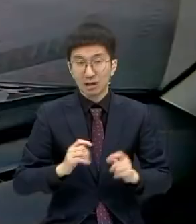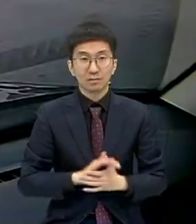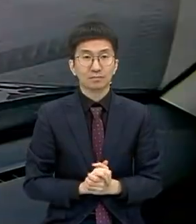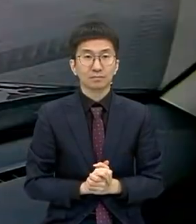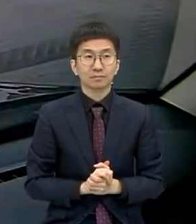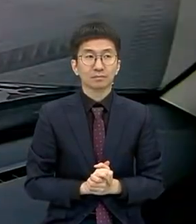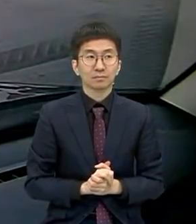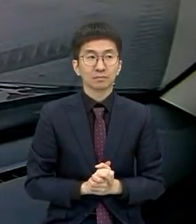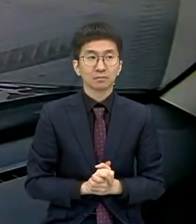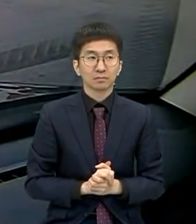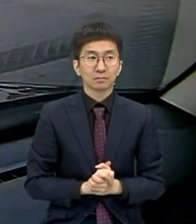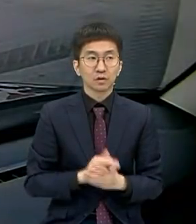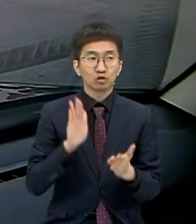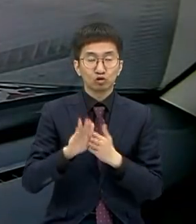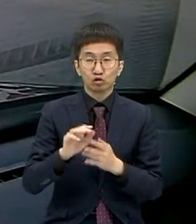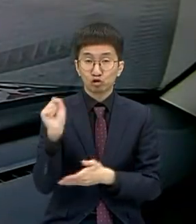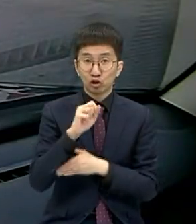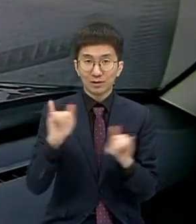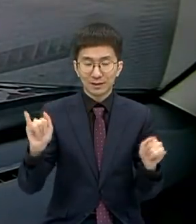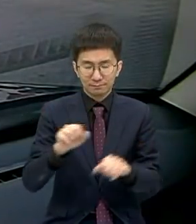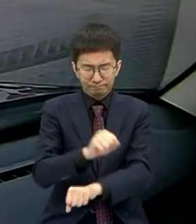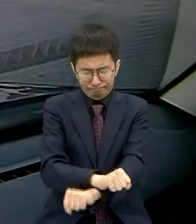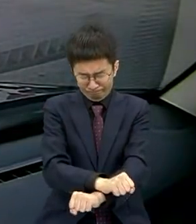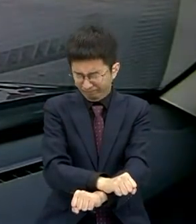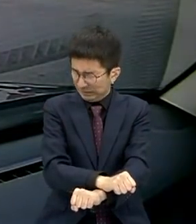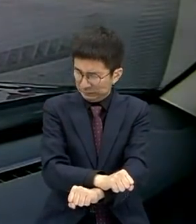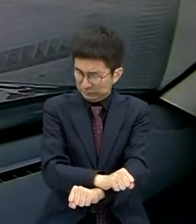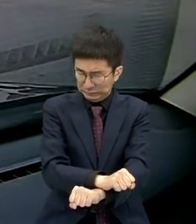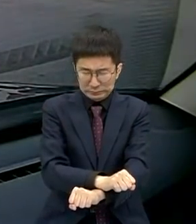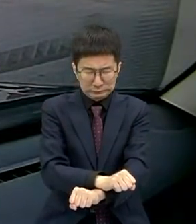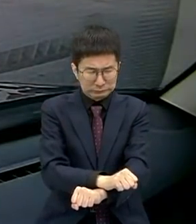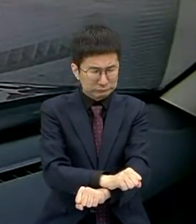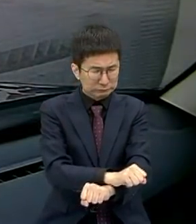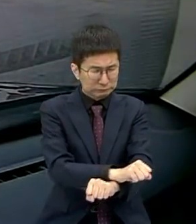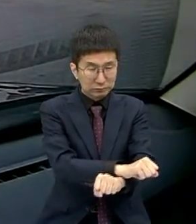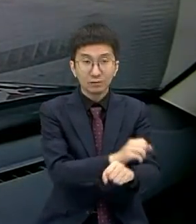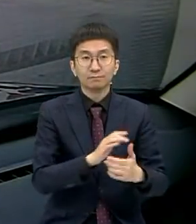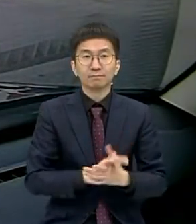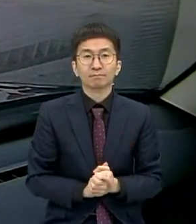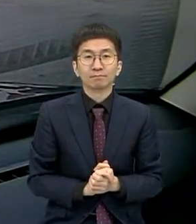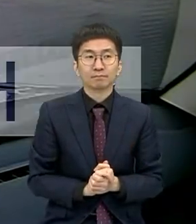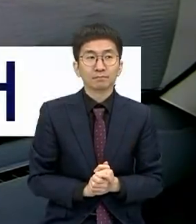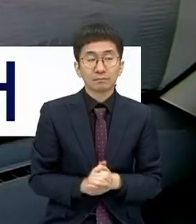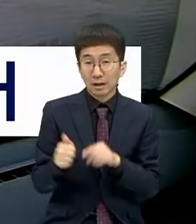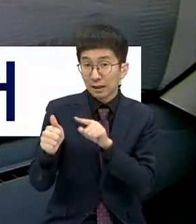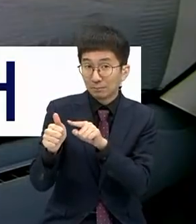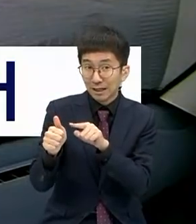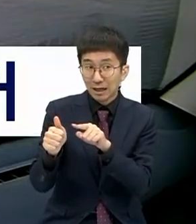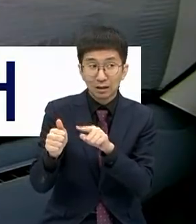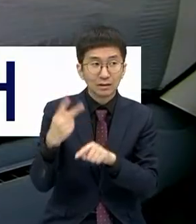잠시 뒤 운전자는 수갑을 찬 채 형사들에 끌려나옵니다. 이 남성은 지난 2016년 잠적한 유모 씨입니다.